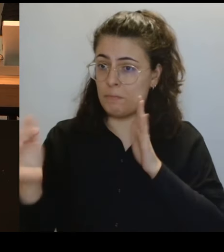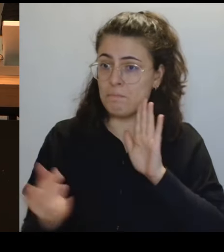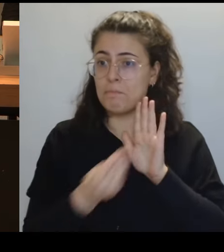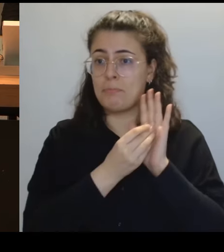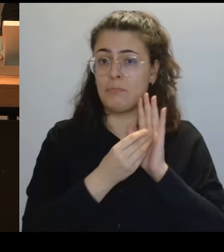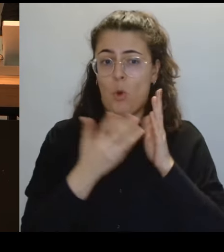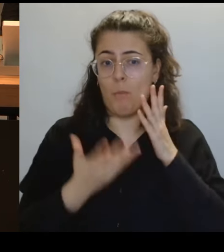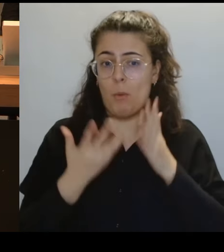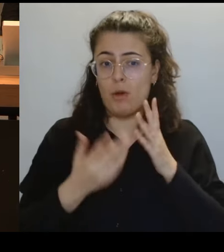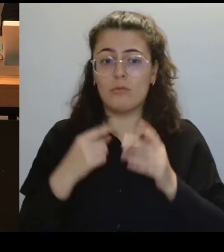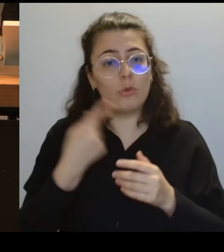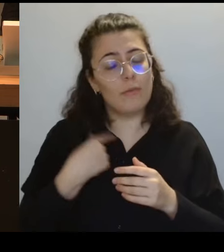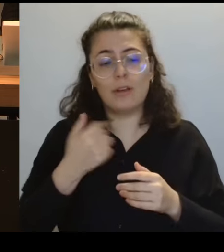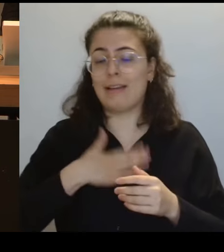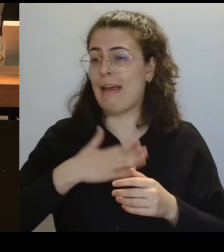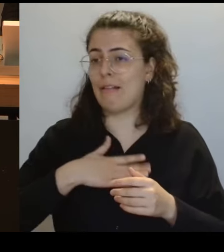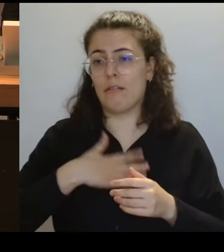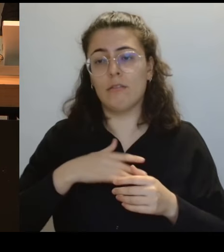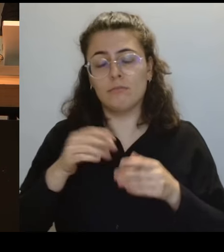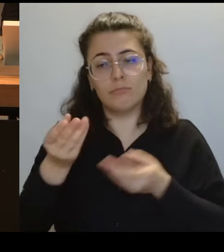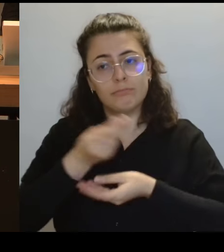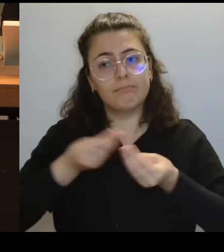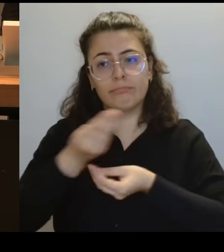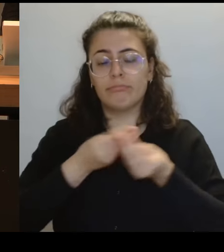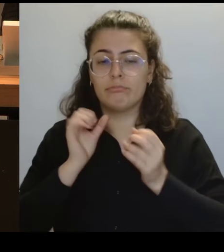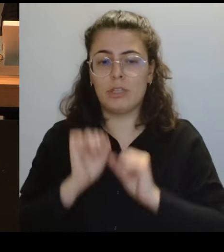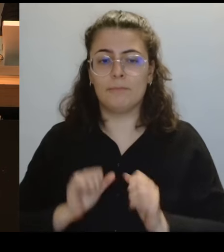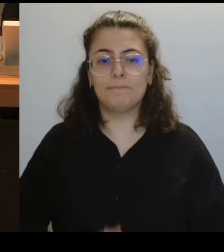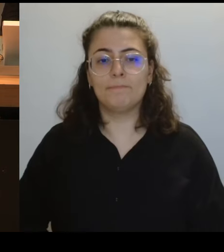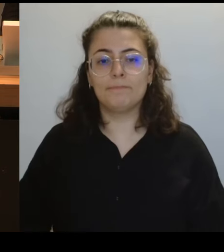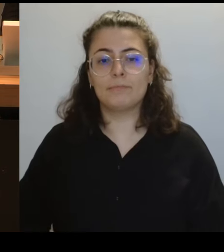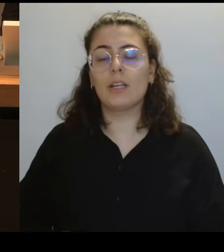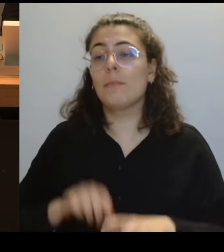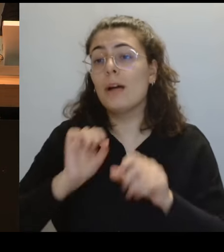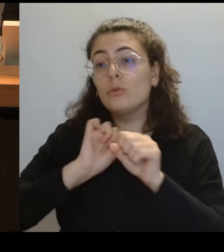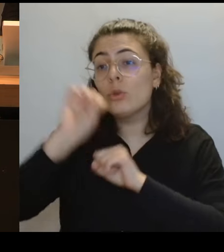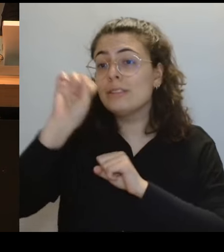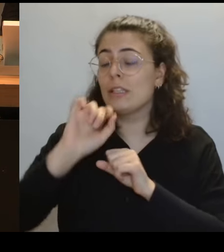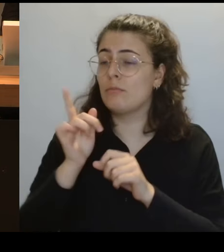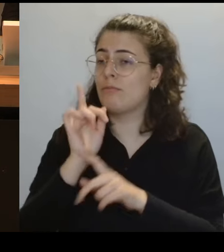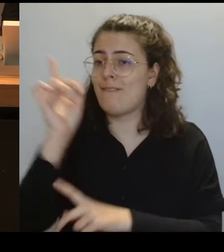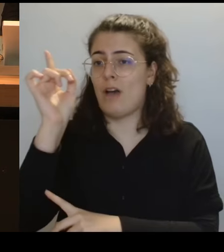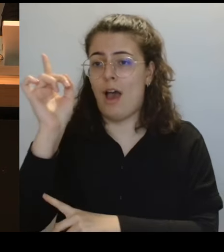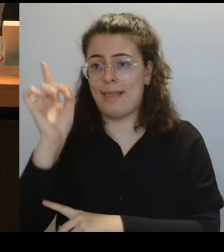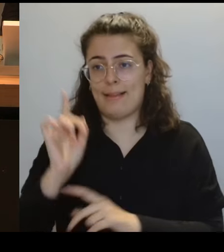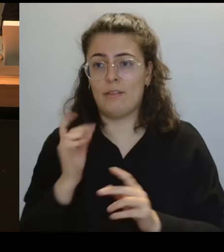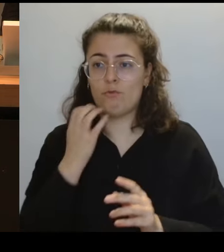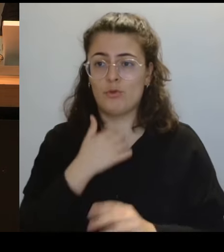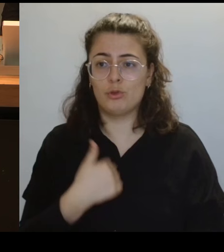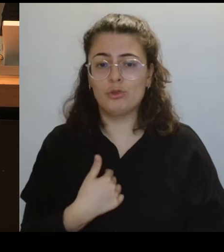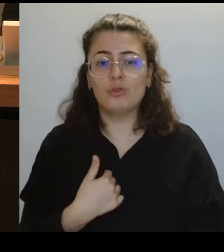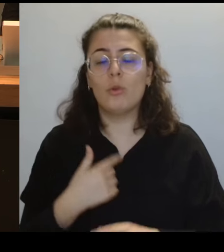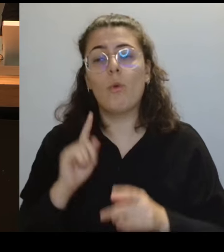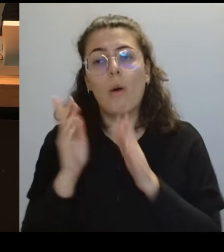Ich möchte Sie dann aber doch noch kurz warnen bzw. darum bitten. Meckern Sie dann aber weder im Ausschuss noch hier im